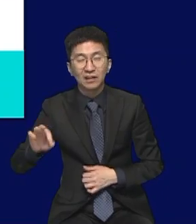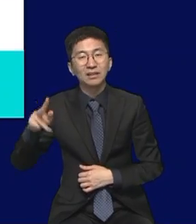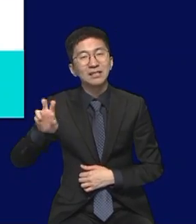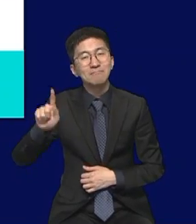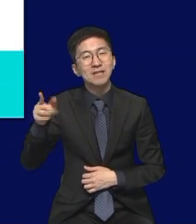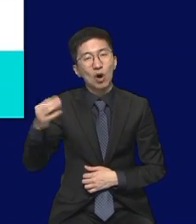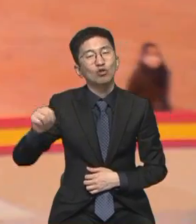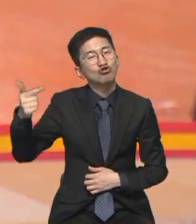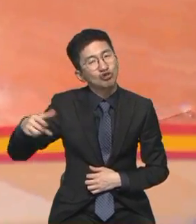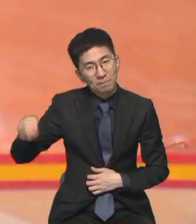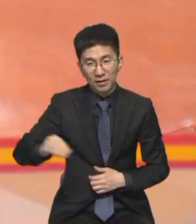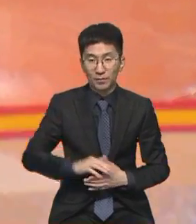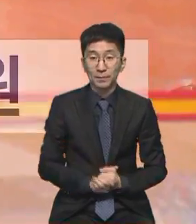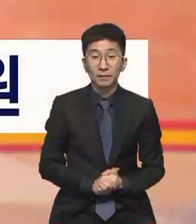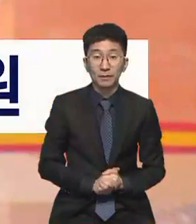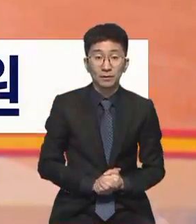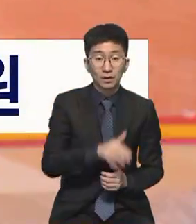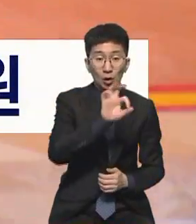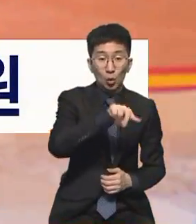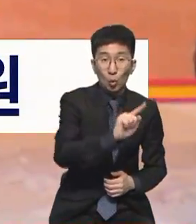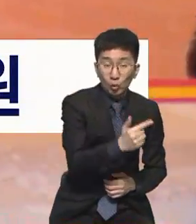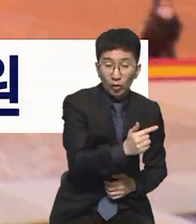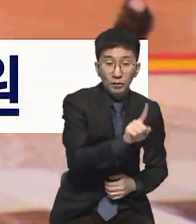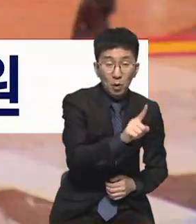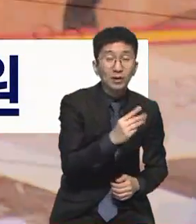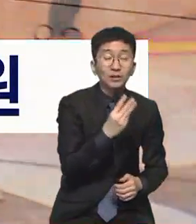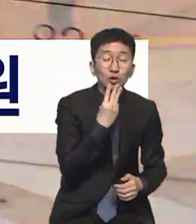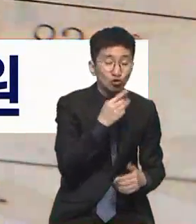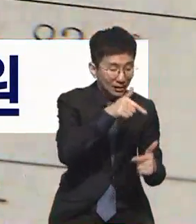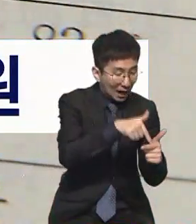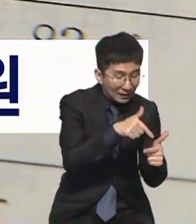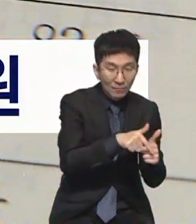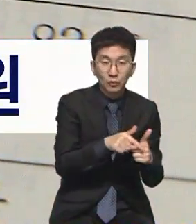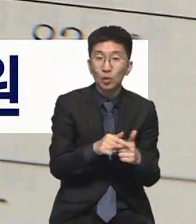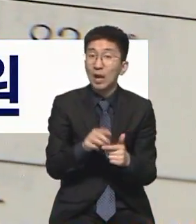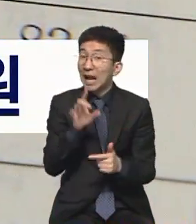신고했습니다. 권 의원은 서울 강남구와 지역구인 강원,